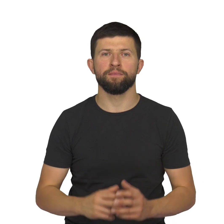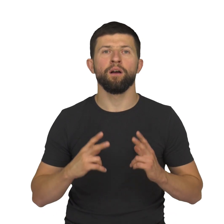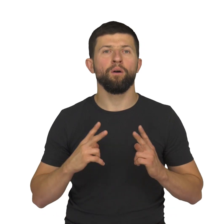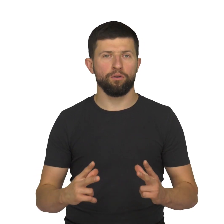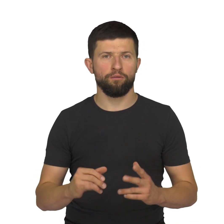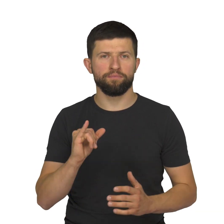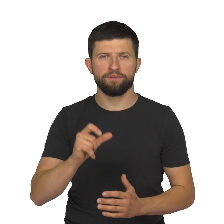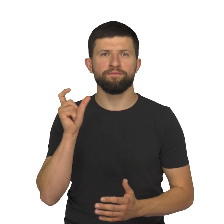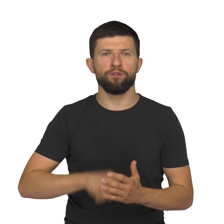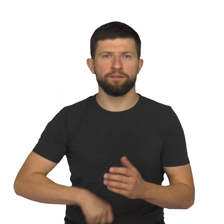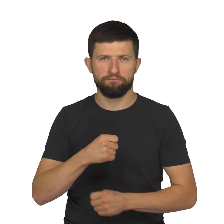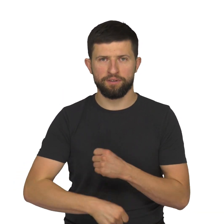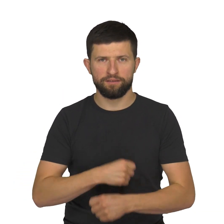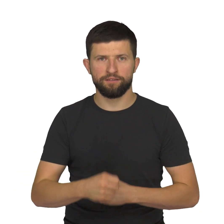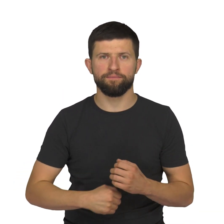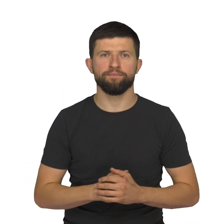Urlopy i zwolnienia od pracy